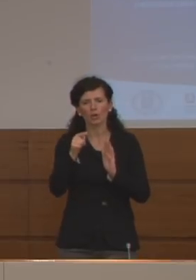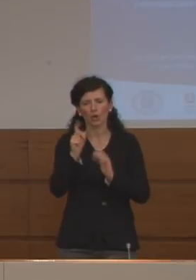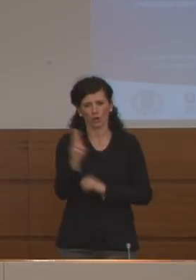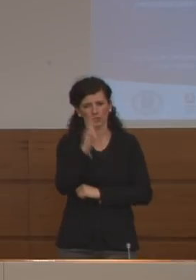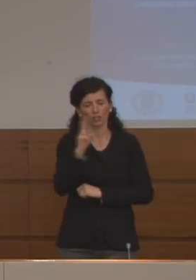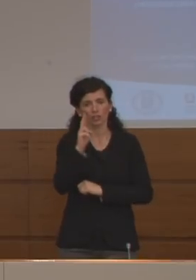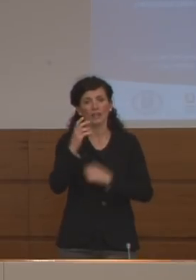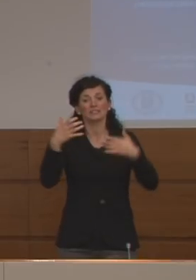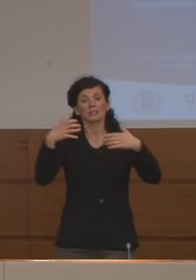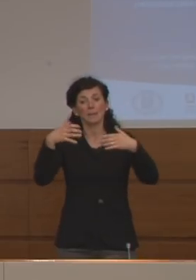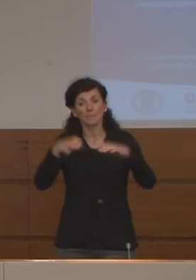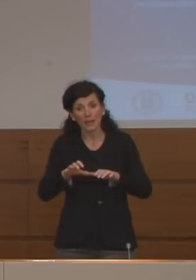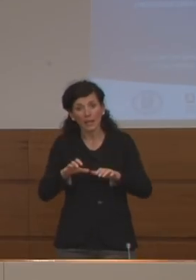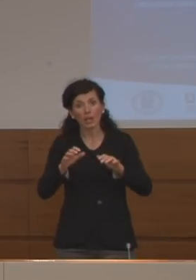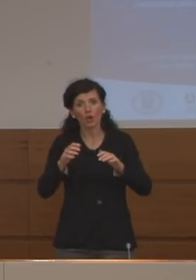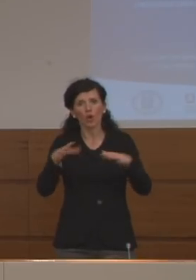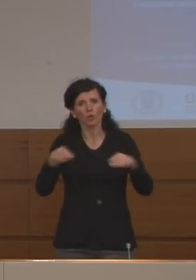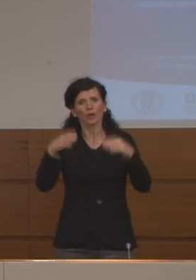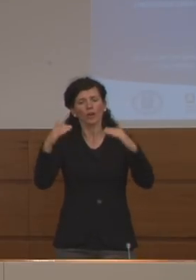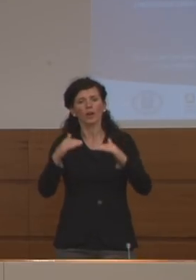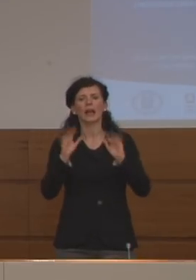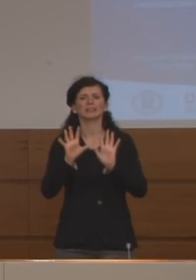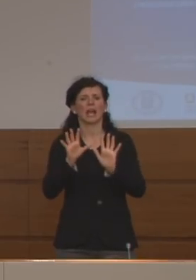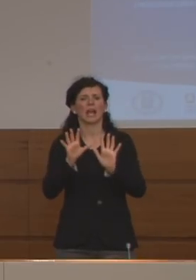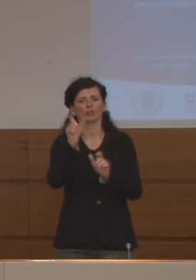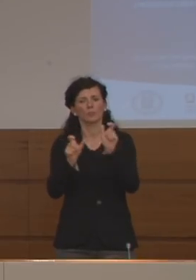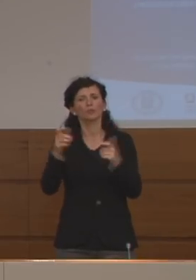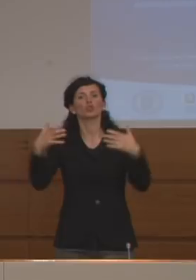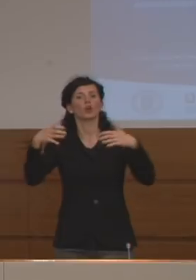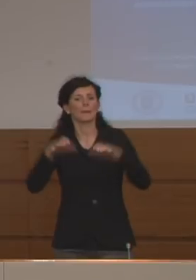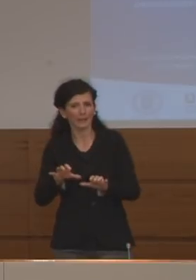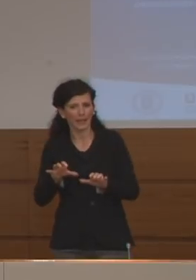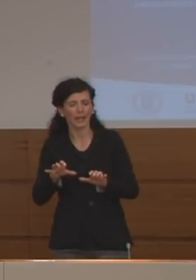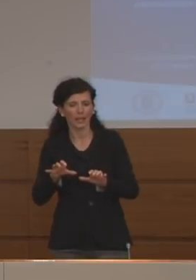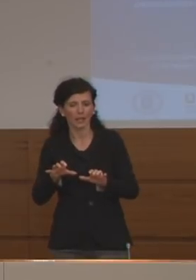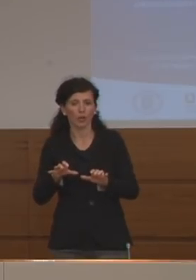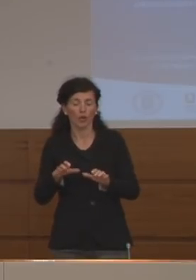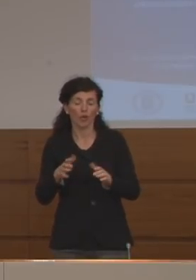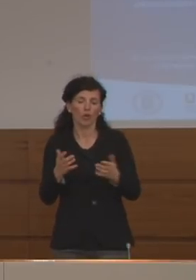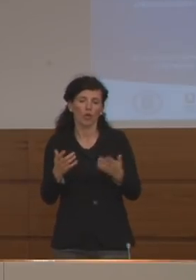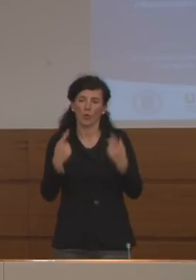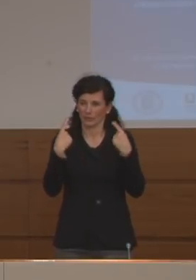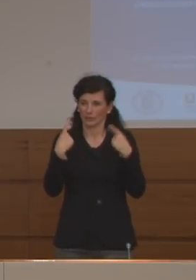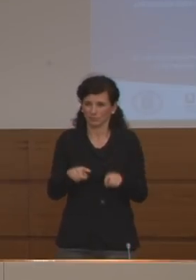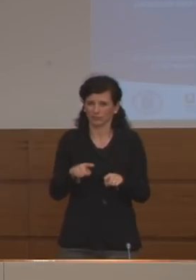E anche questo, se vi ricordate, io ho già speso più di una volta parole